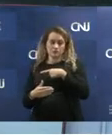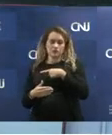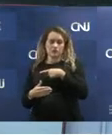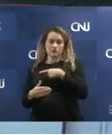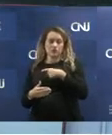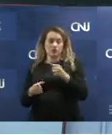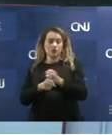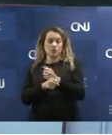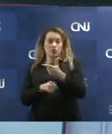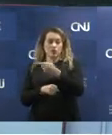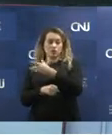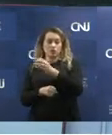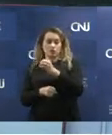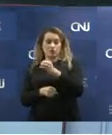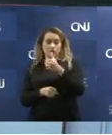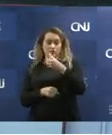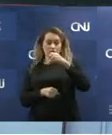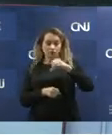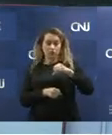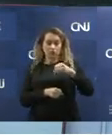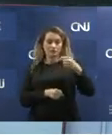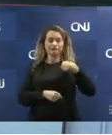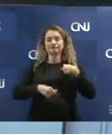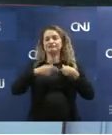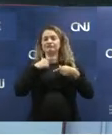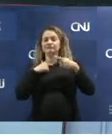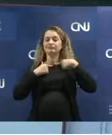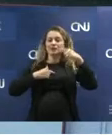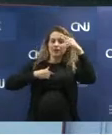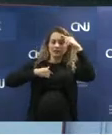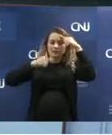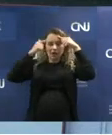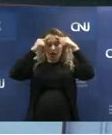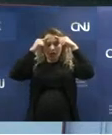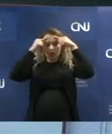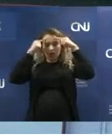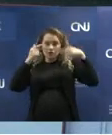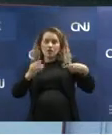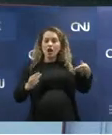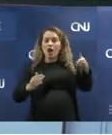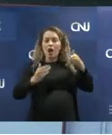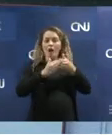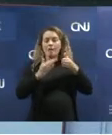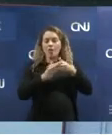recém pensado a estes autos, que apontam grave falha na execução da pena